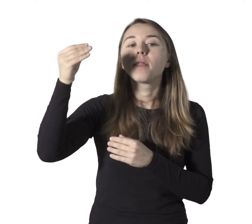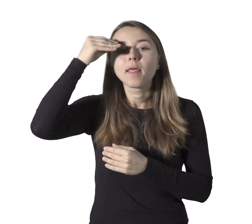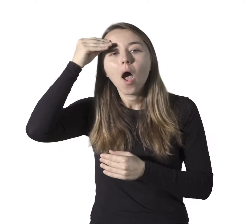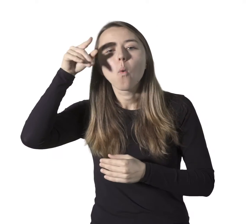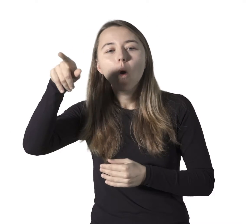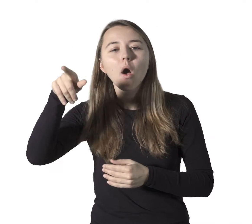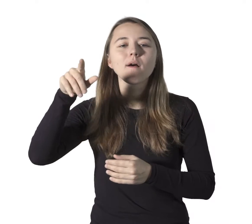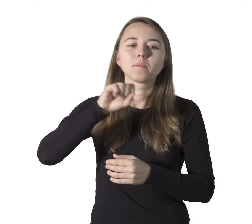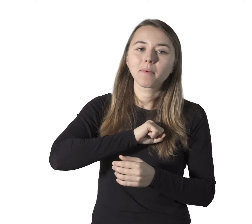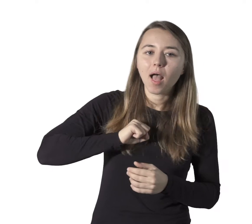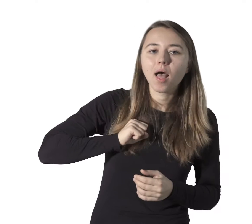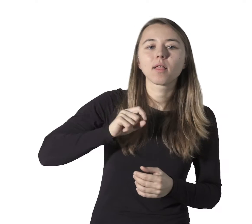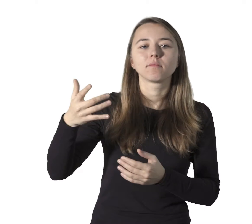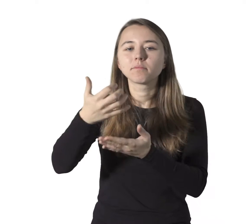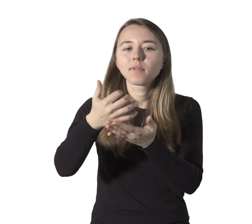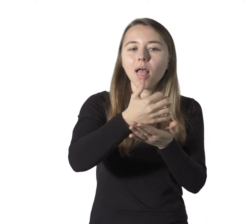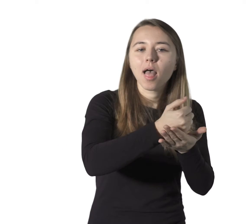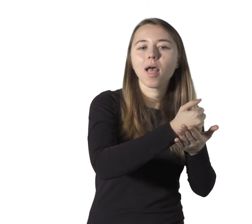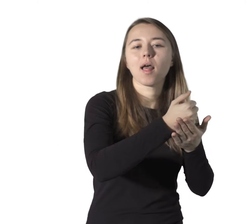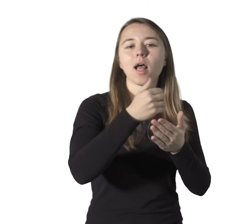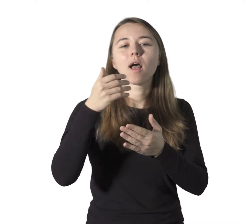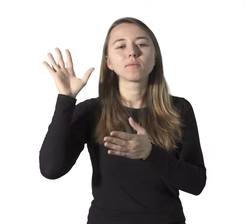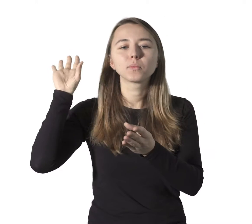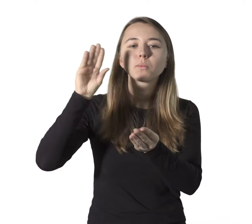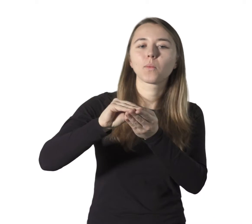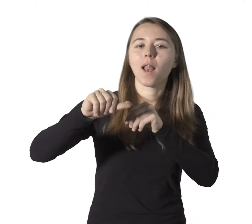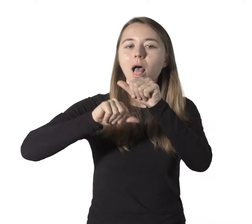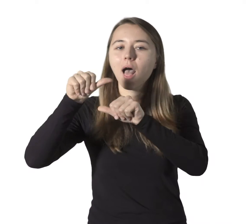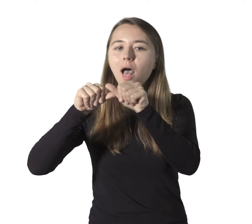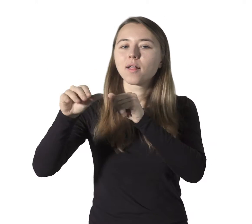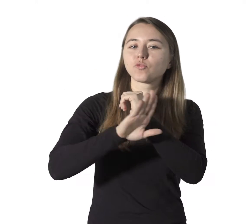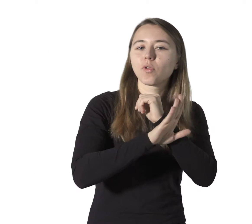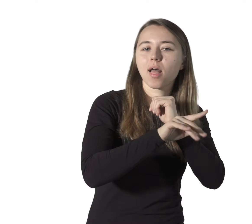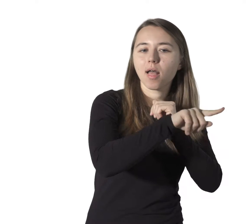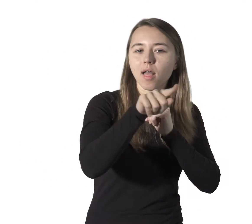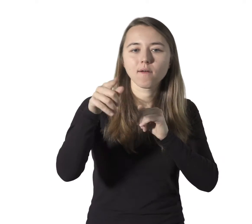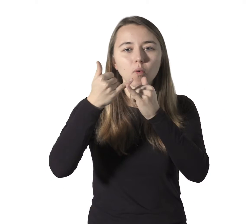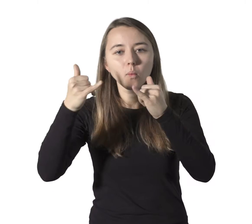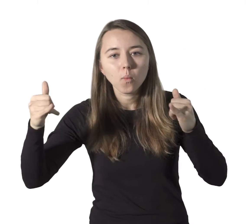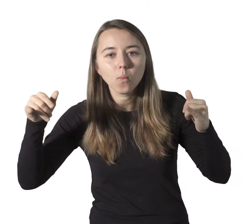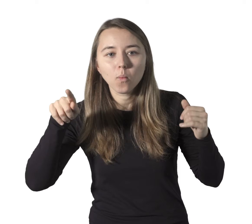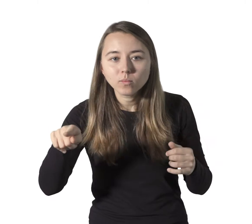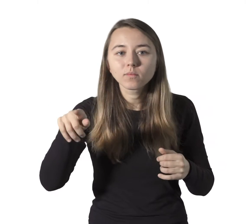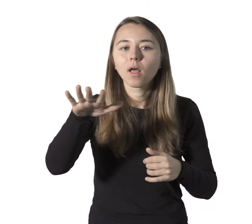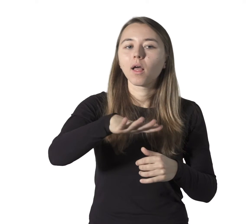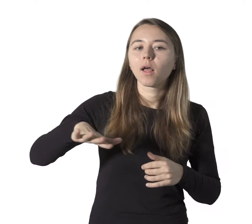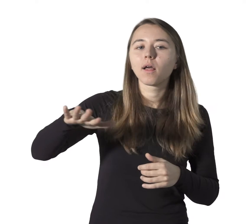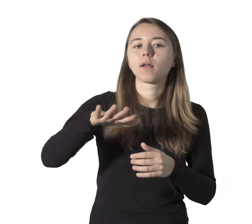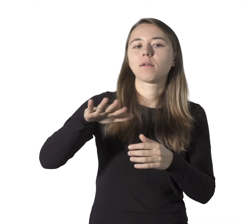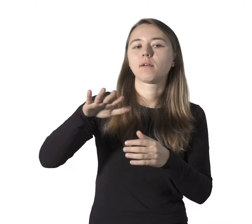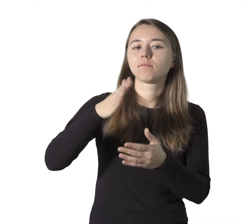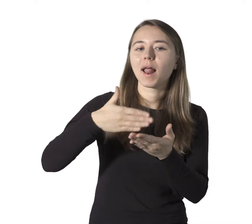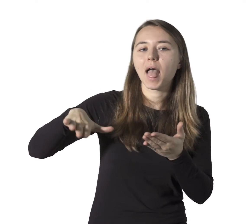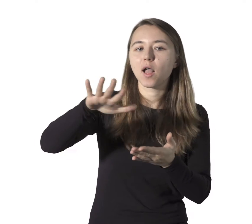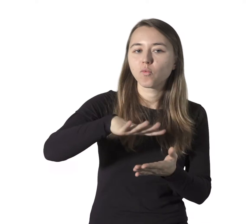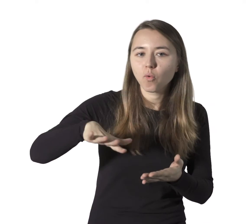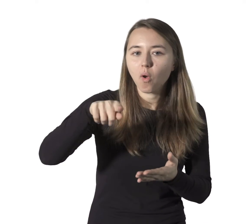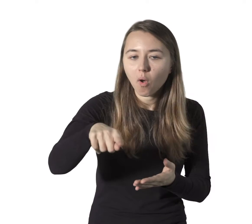Naukowcy zbierają próbki z wielu lat i wielu drzew z danego regionu.